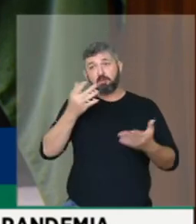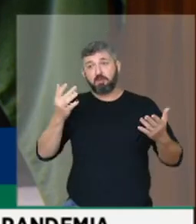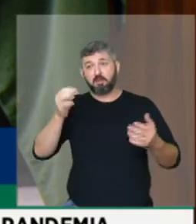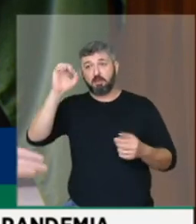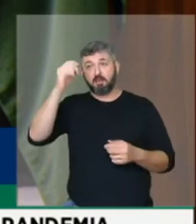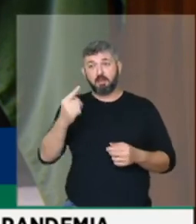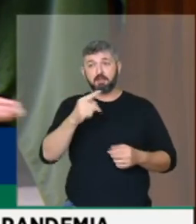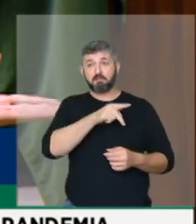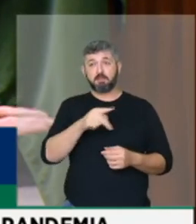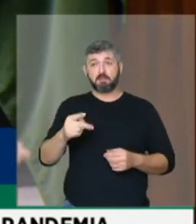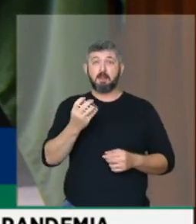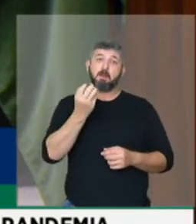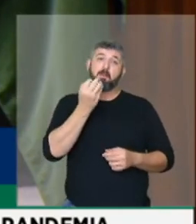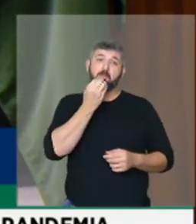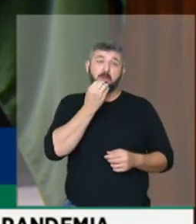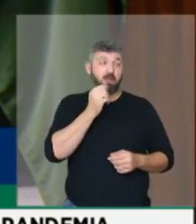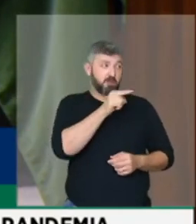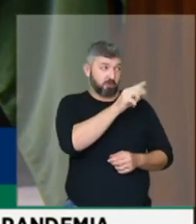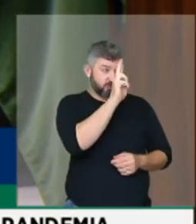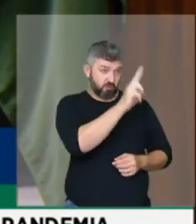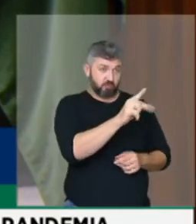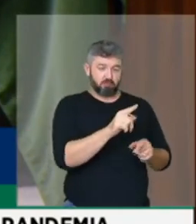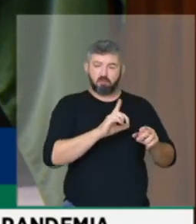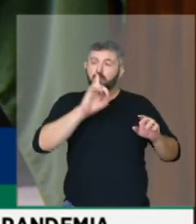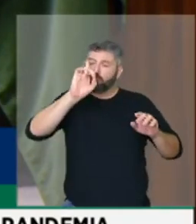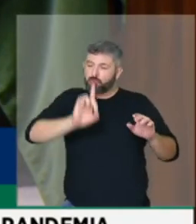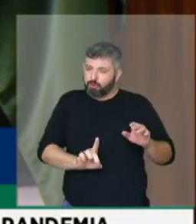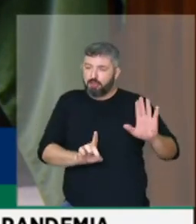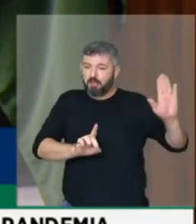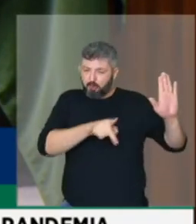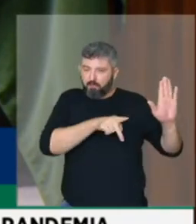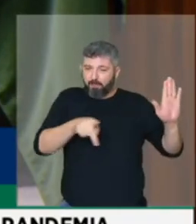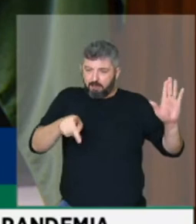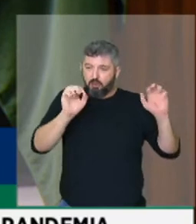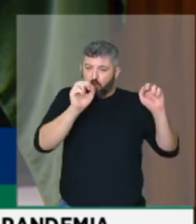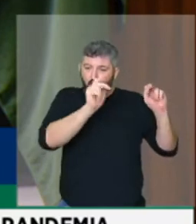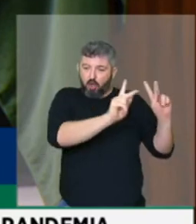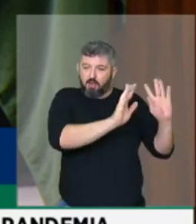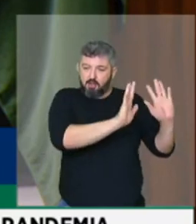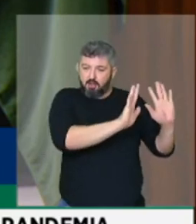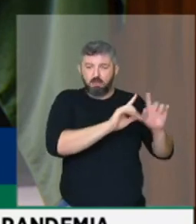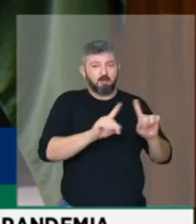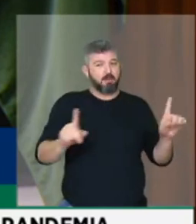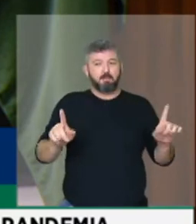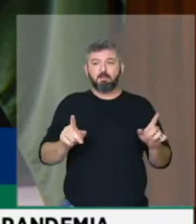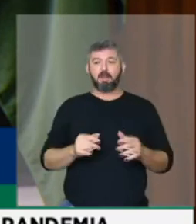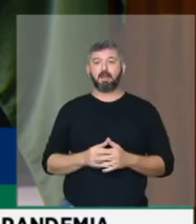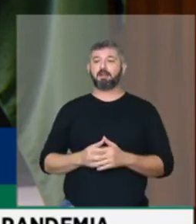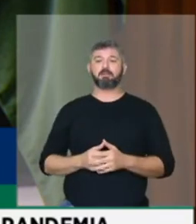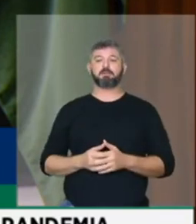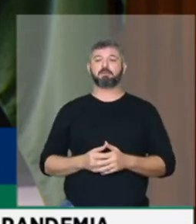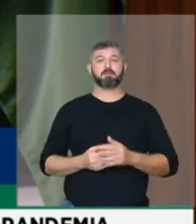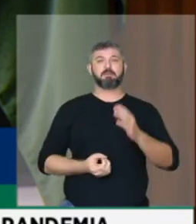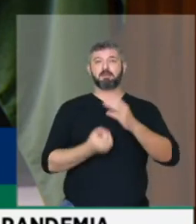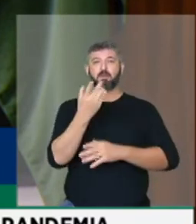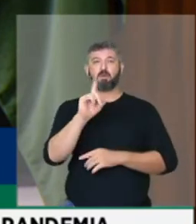EX-PRESIDENTE RODRIGO MAIA E V.EXA., É UM DIREITO, EVIDENTEMENTE, DO PRESIDENTE, NÃO CONSTITUI A COMISSÃO